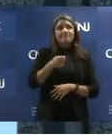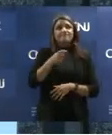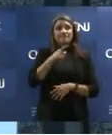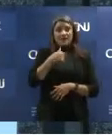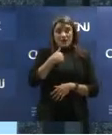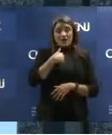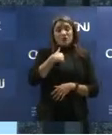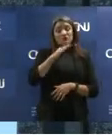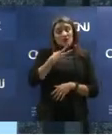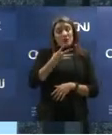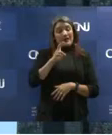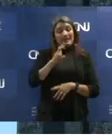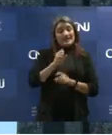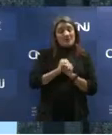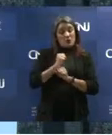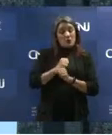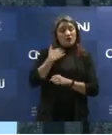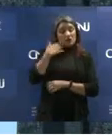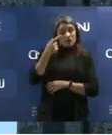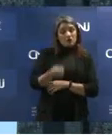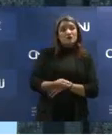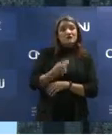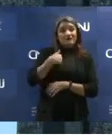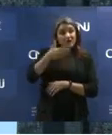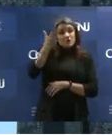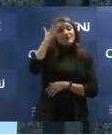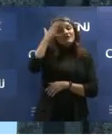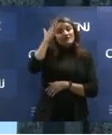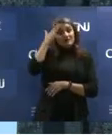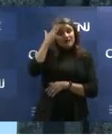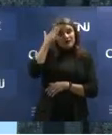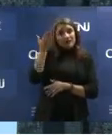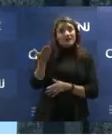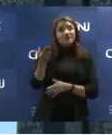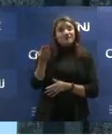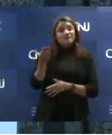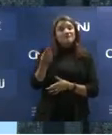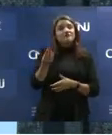Quer dizer, eu sei. Sinto que pode sentir um juiz